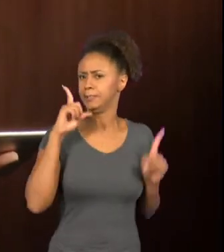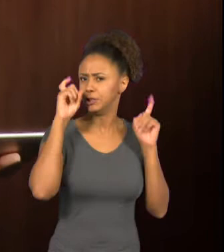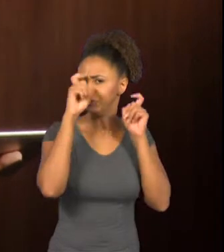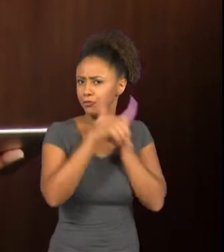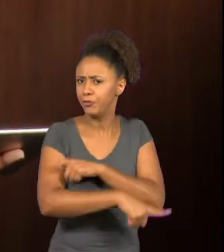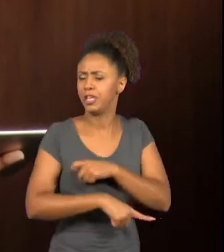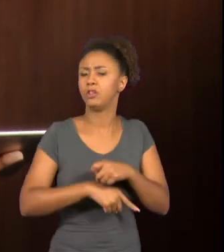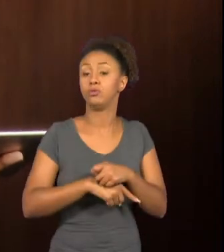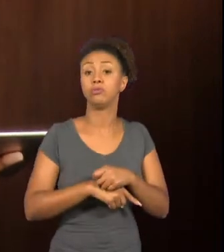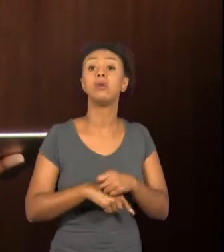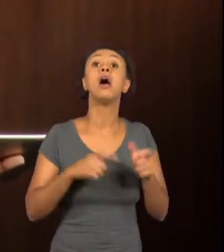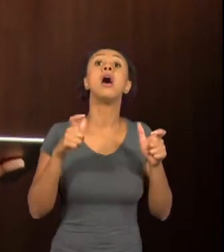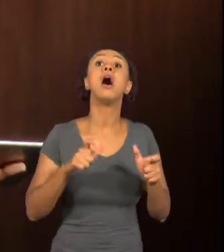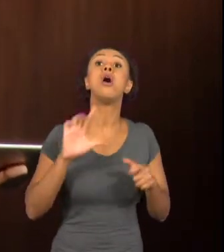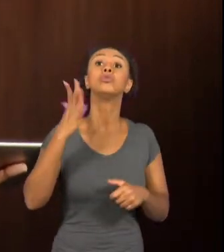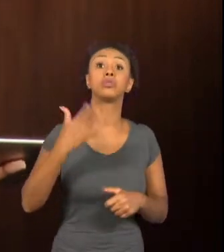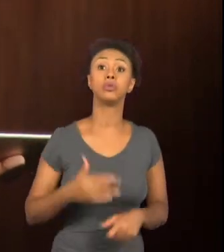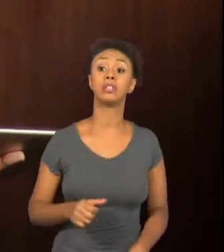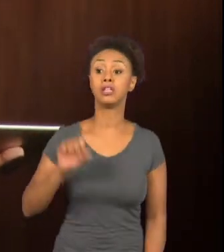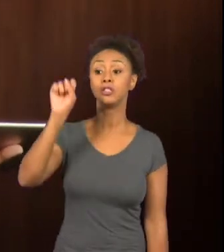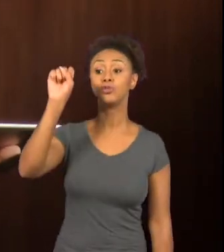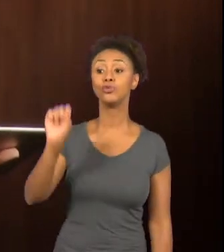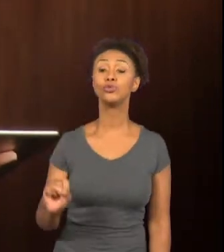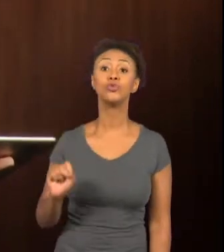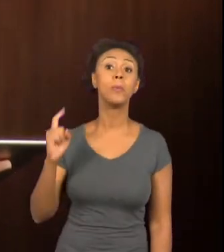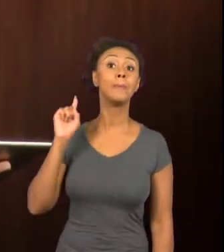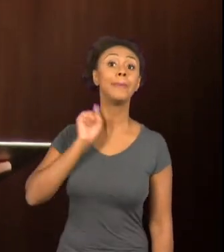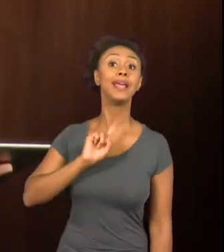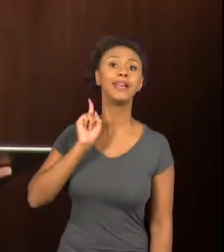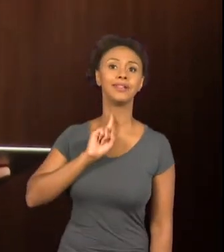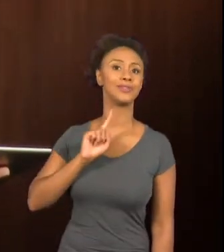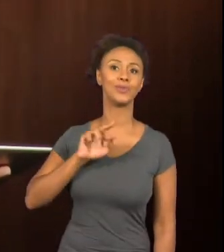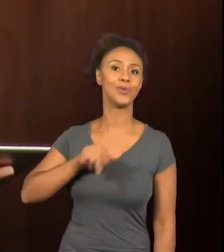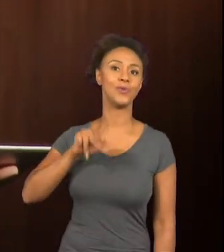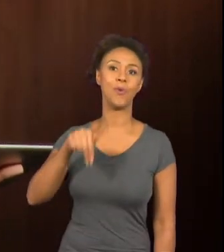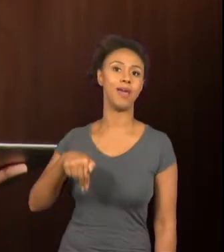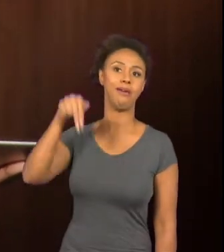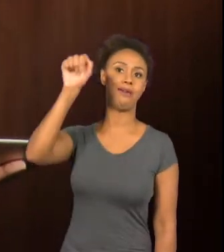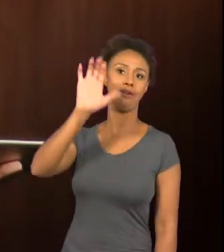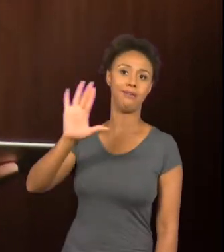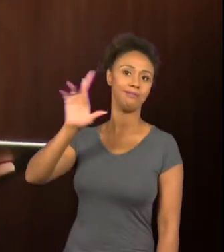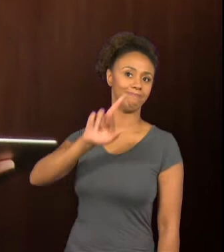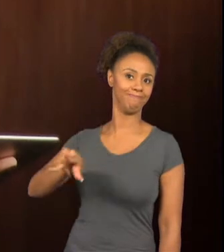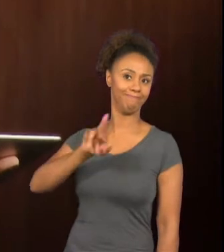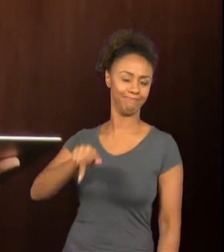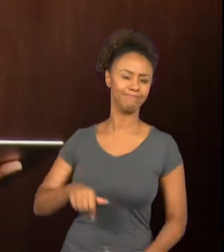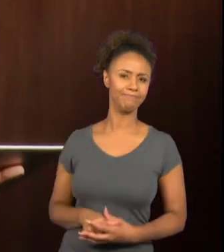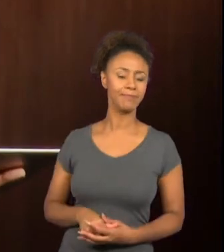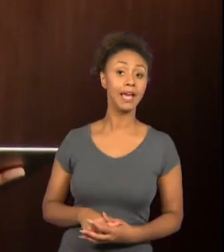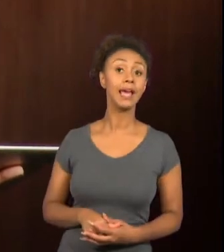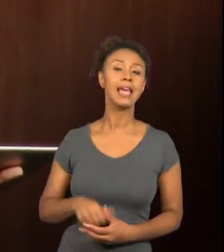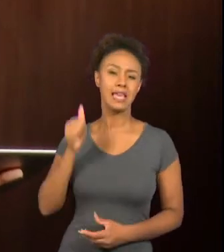ISSO, NÃO NO NORDESTE. E ELA, ALI, VAI ESTABELECER UMA RELAÇÃO MUITO FORTE E MUITO